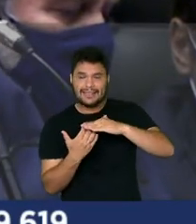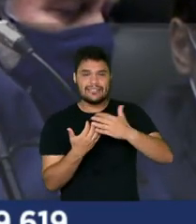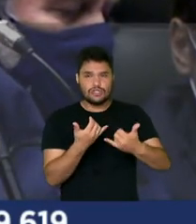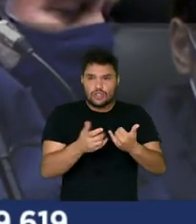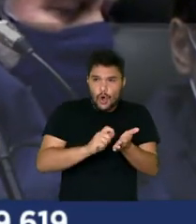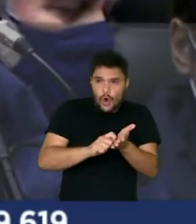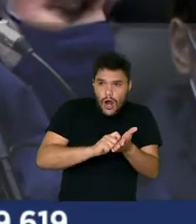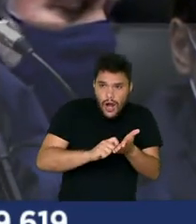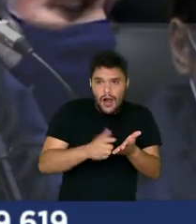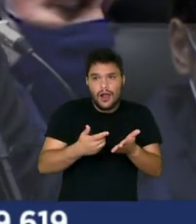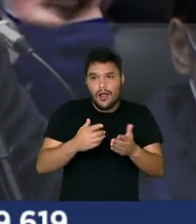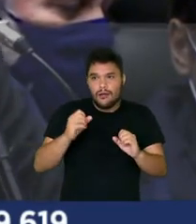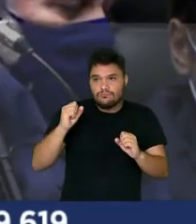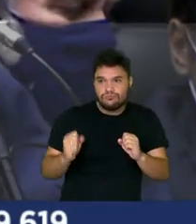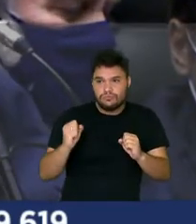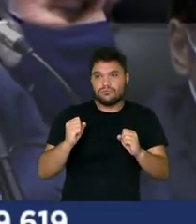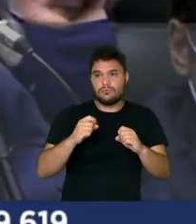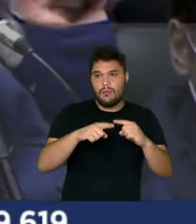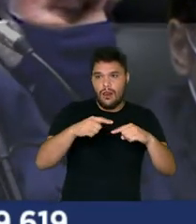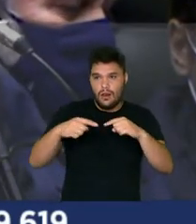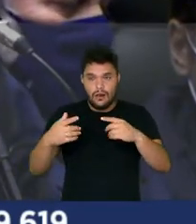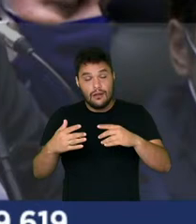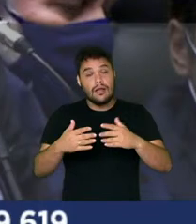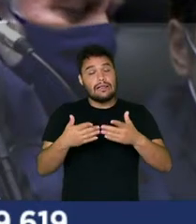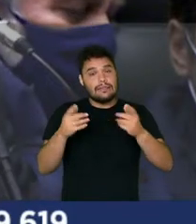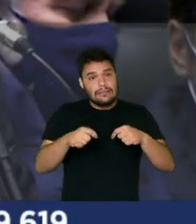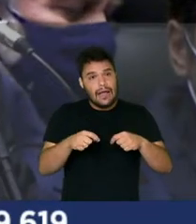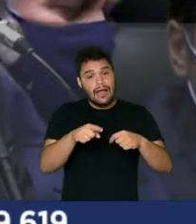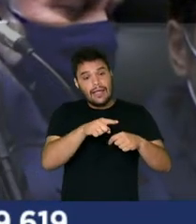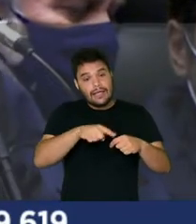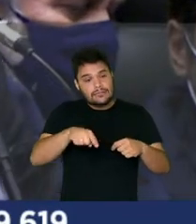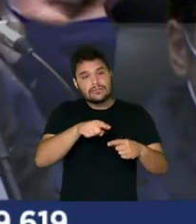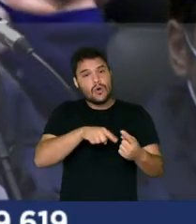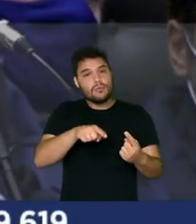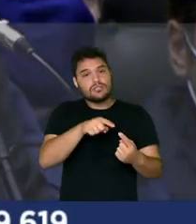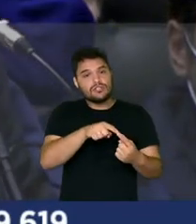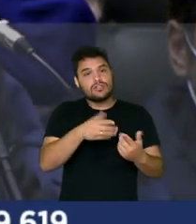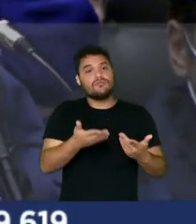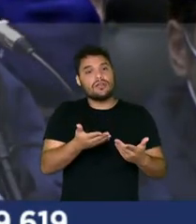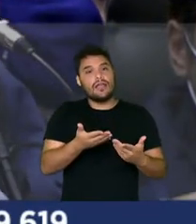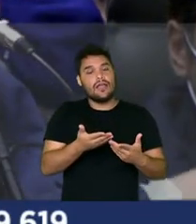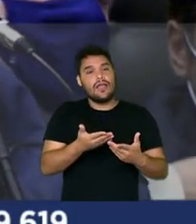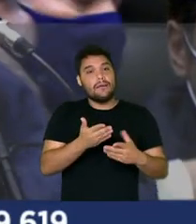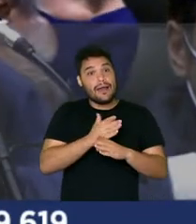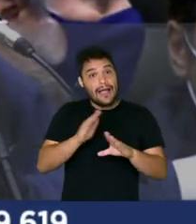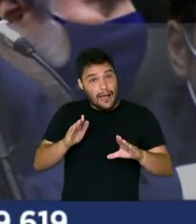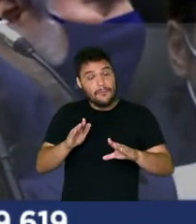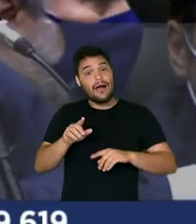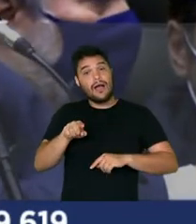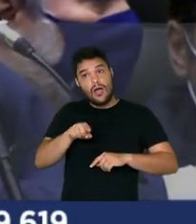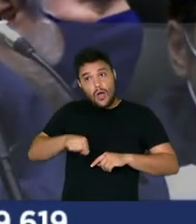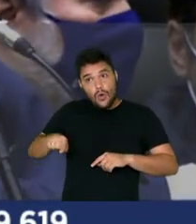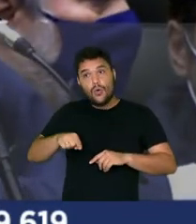LEGALIZAÇÃO DESSAS CASAS E OPE OPERADORAS DE JOGOS SE DÁ EXATAMENTE PARA ARRECADAR E SE QUEBRAR O MERCADO PARALELO E